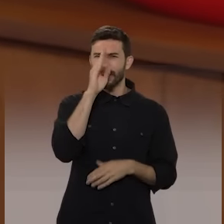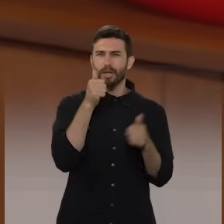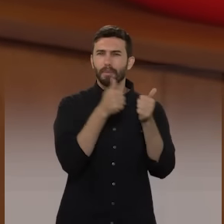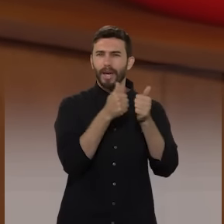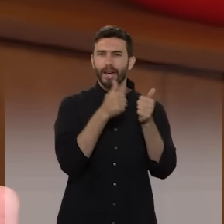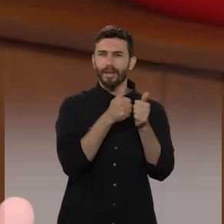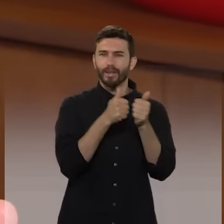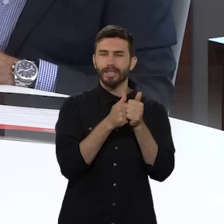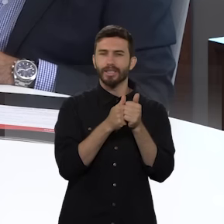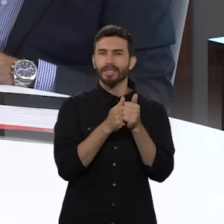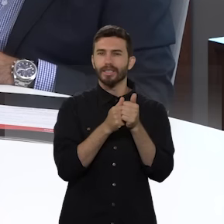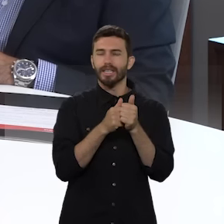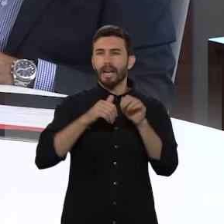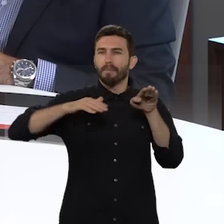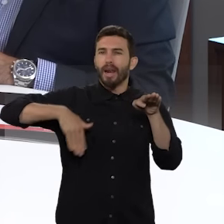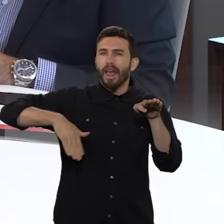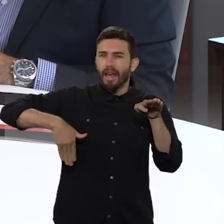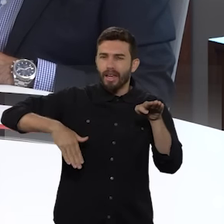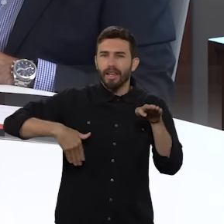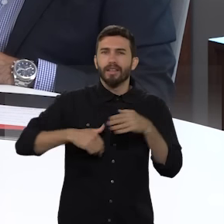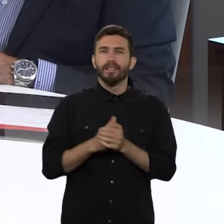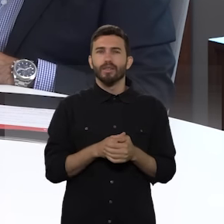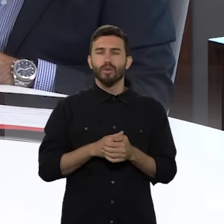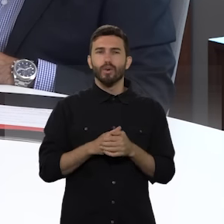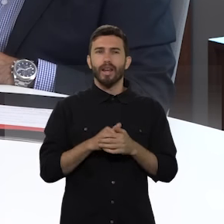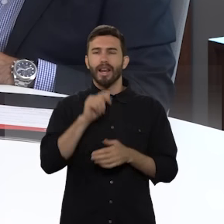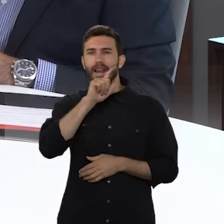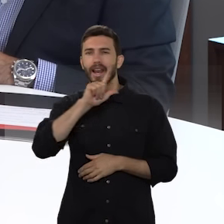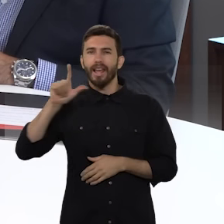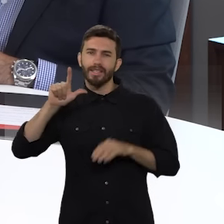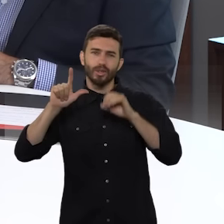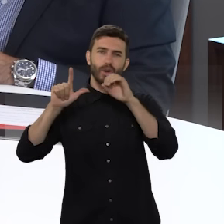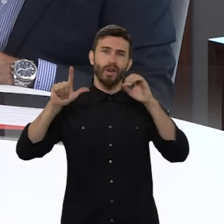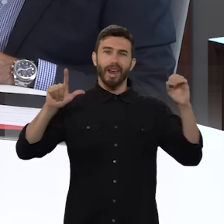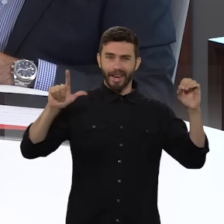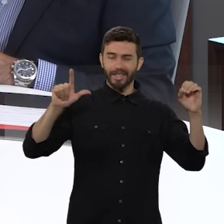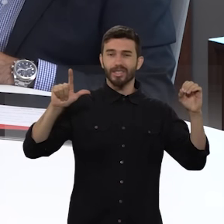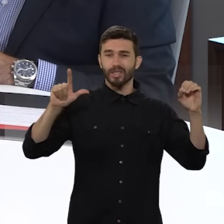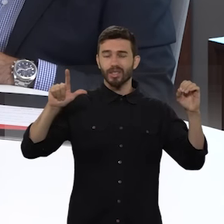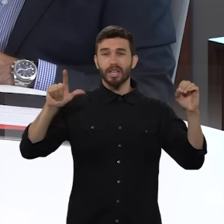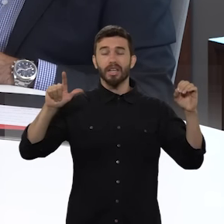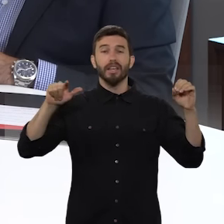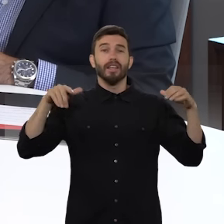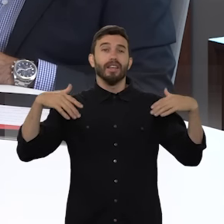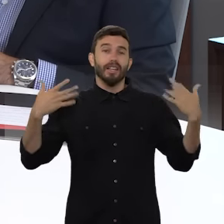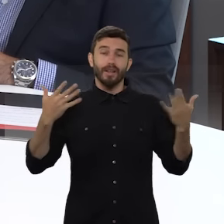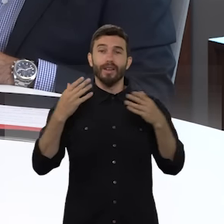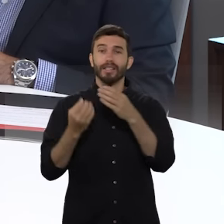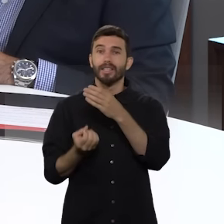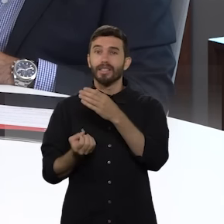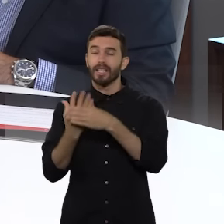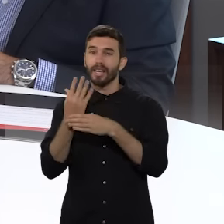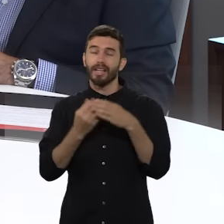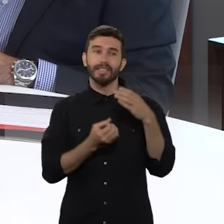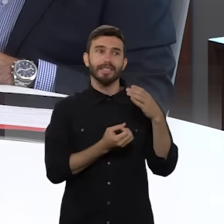e Oeste. Então, essa geração... Tem esse continente todo no meio.